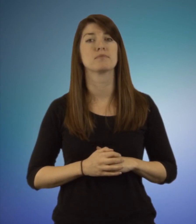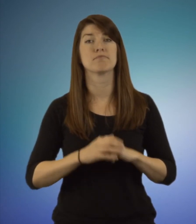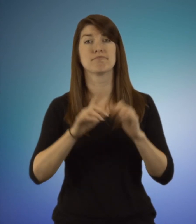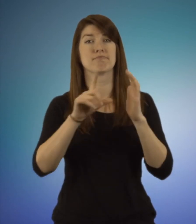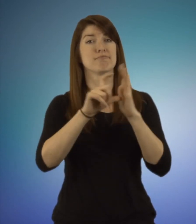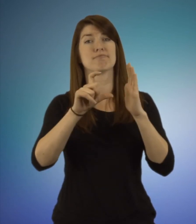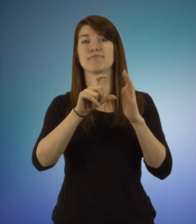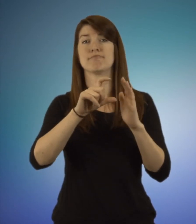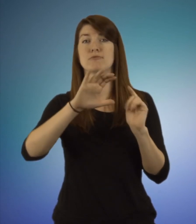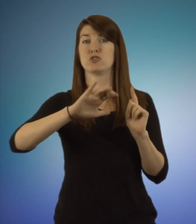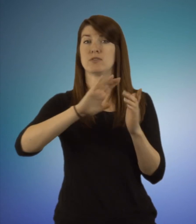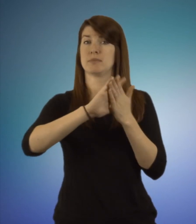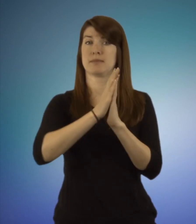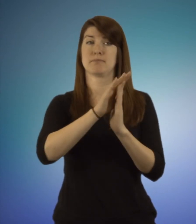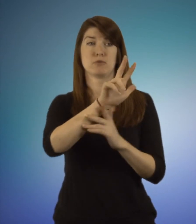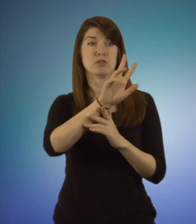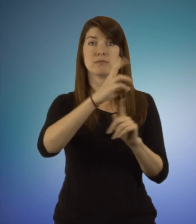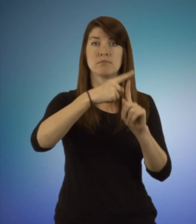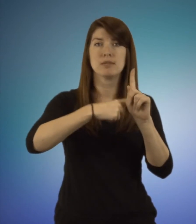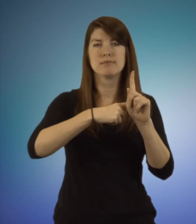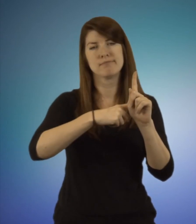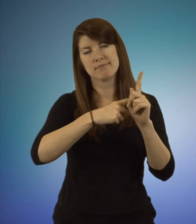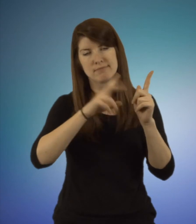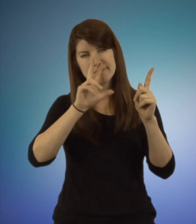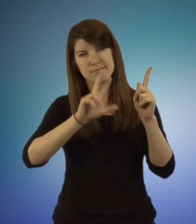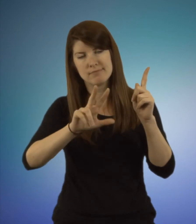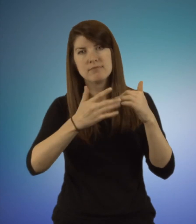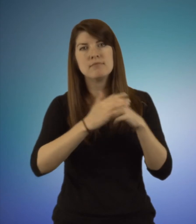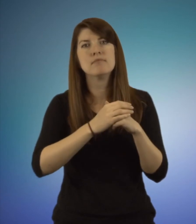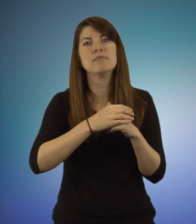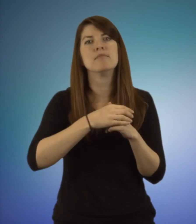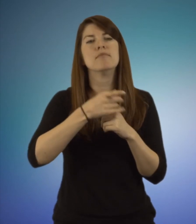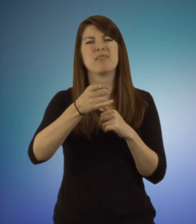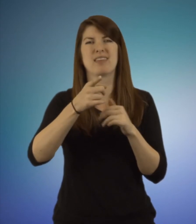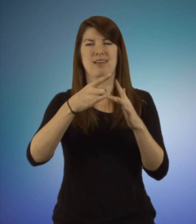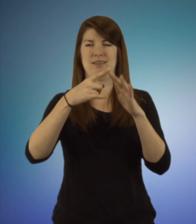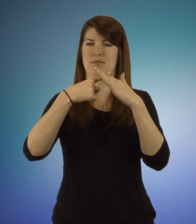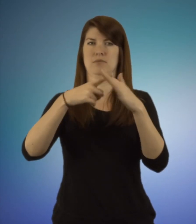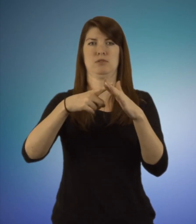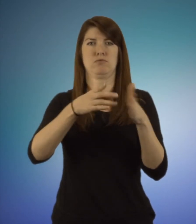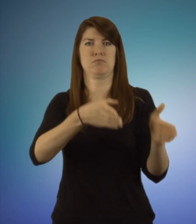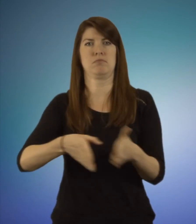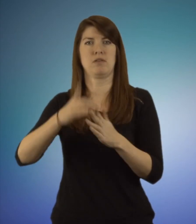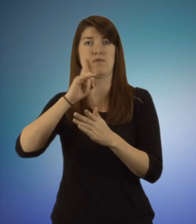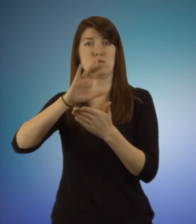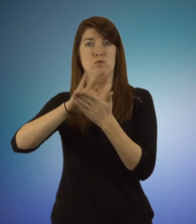distrito escolar, que acabo de mencionar como la reunión ARD y el plan IEP, se iniciará y esto se